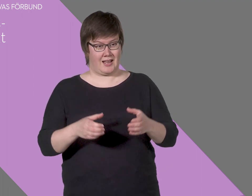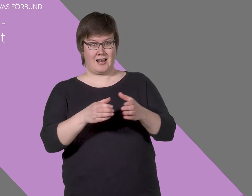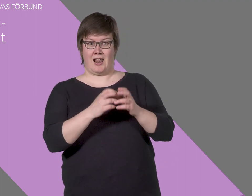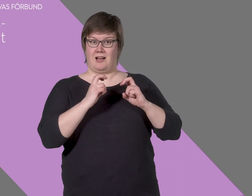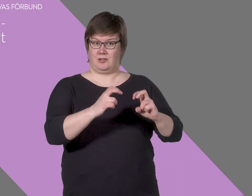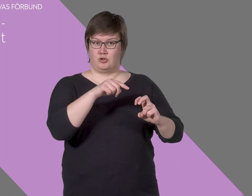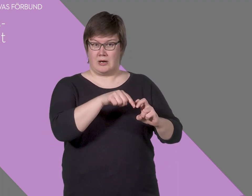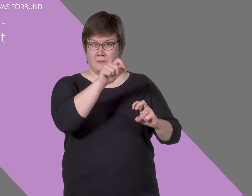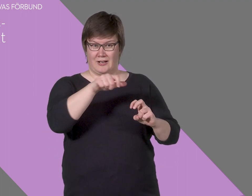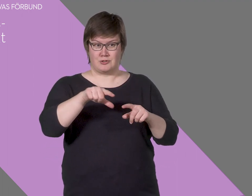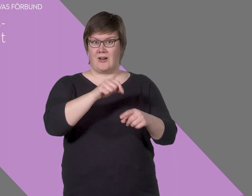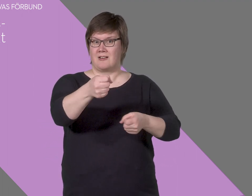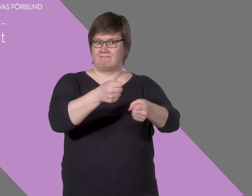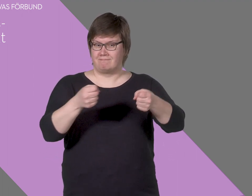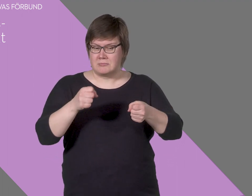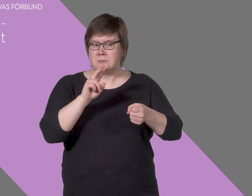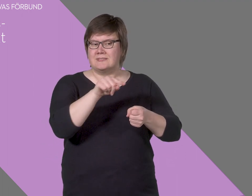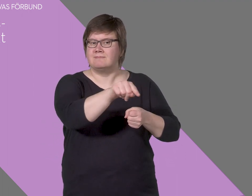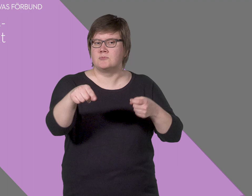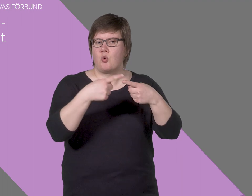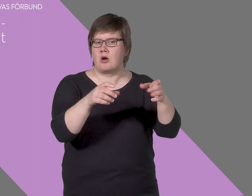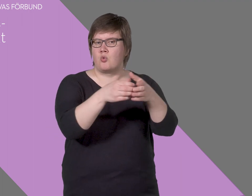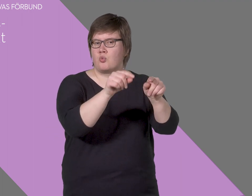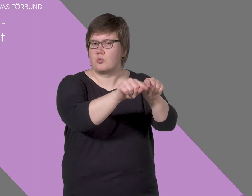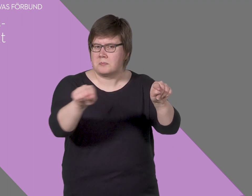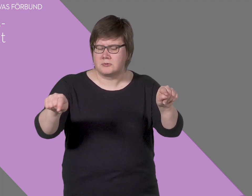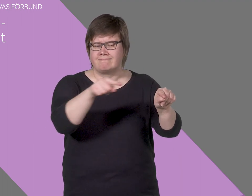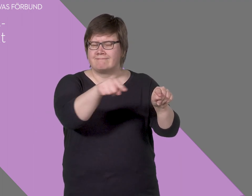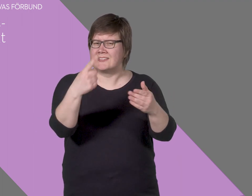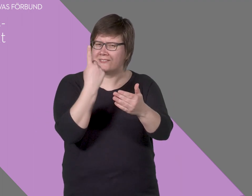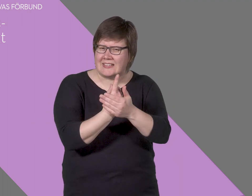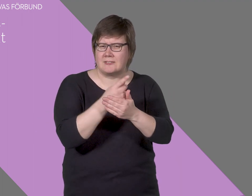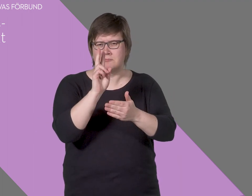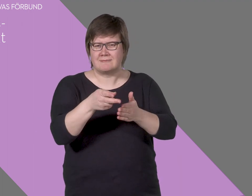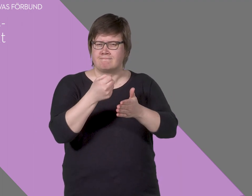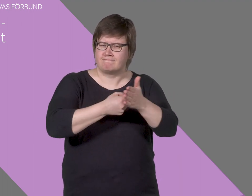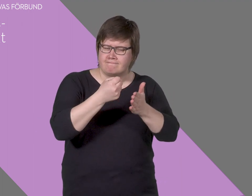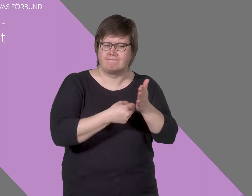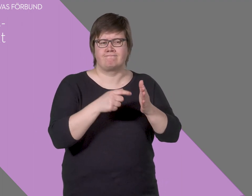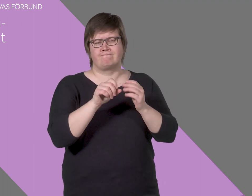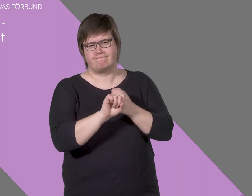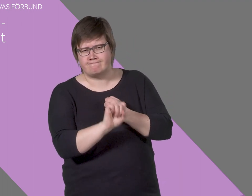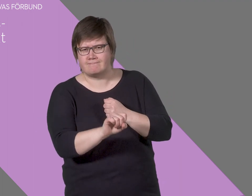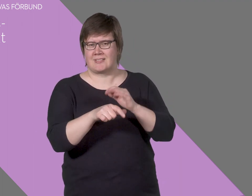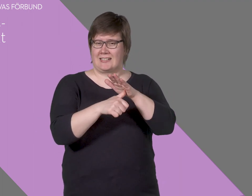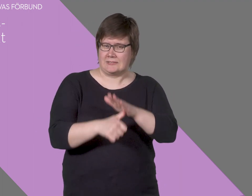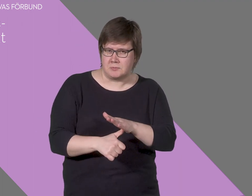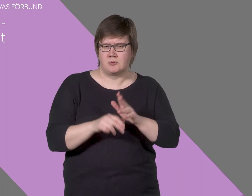Delegationen består av aktörer som är viktiga för att förebygga diskriminering -